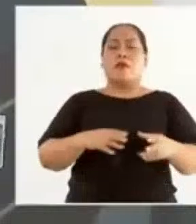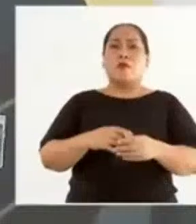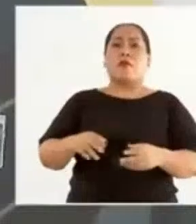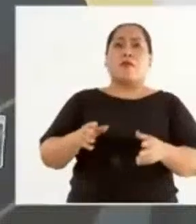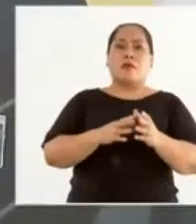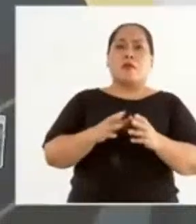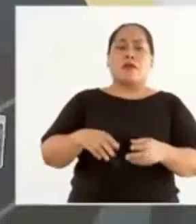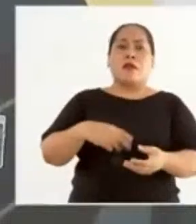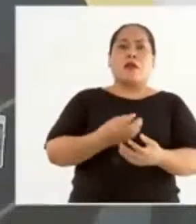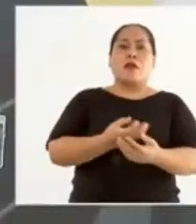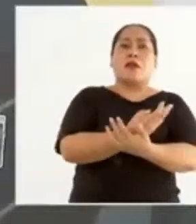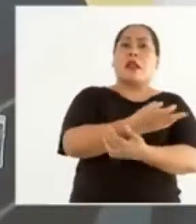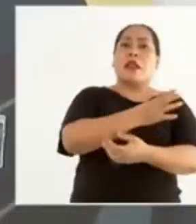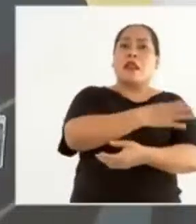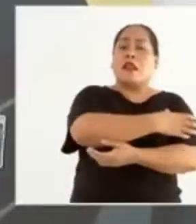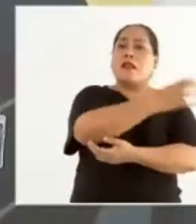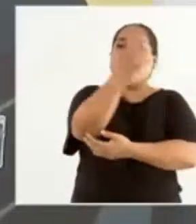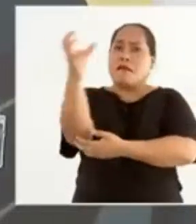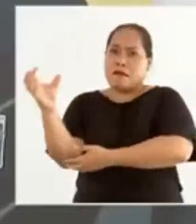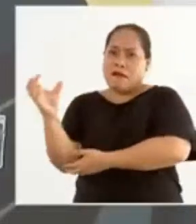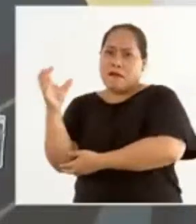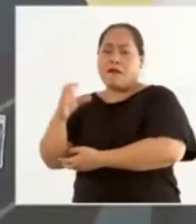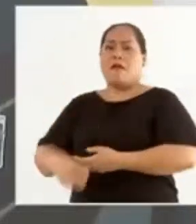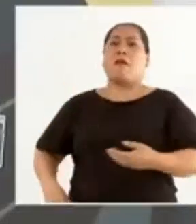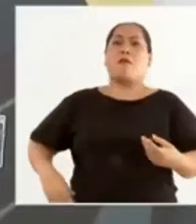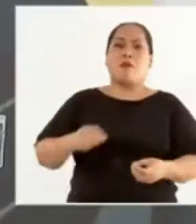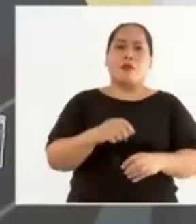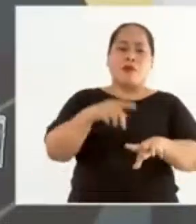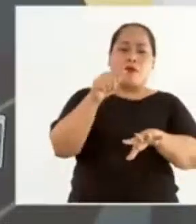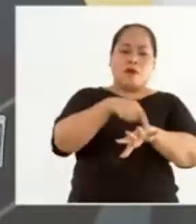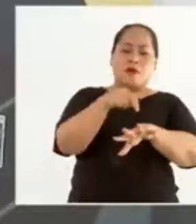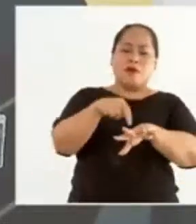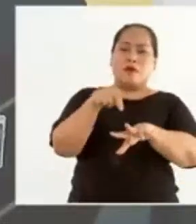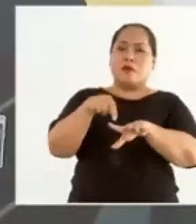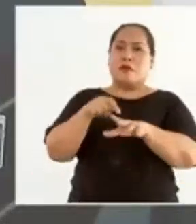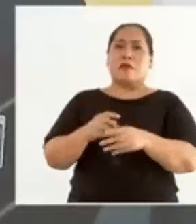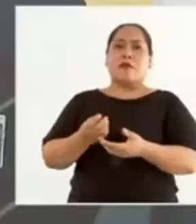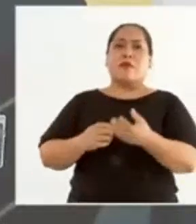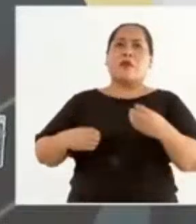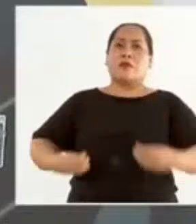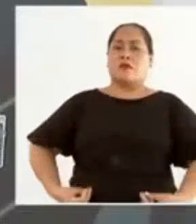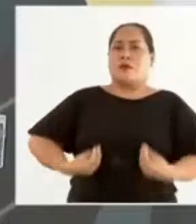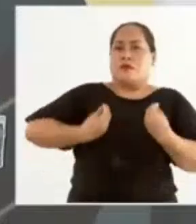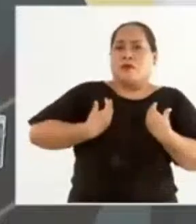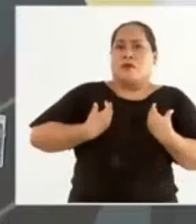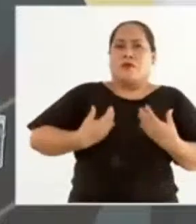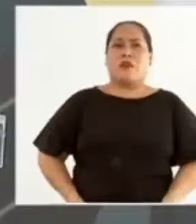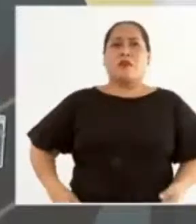se apoya al campo como programa sembrando vida federal y estatal y al mismo tiempo se